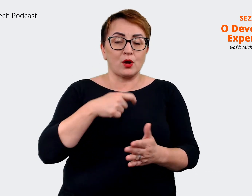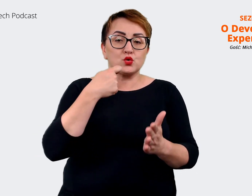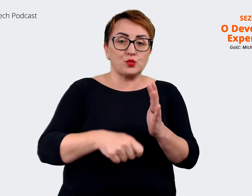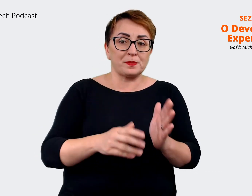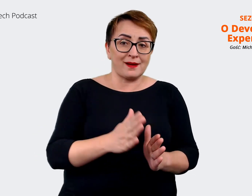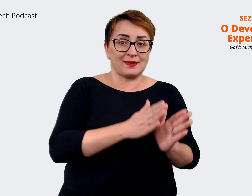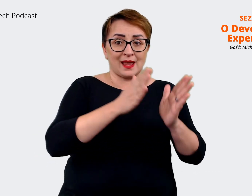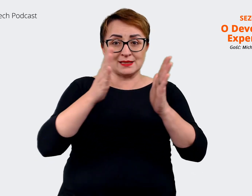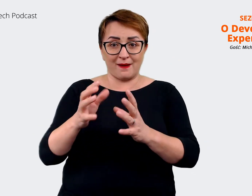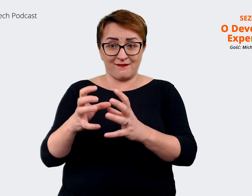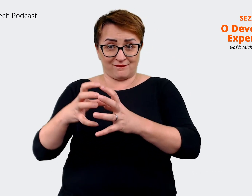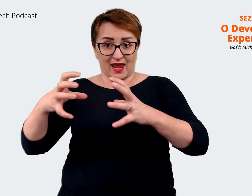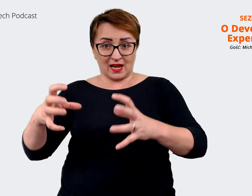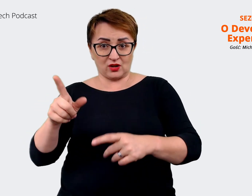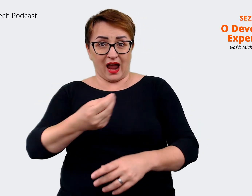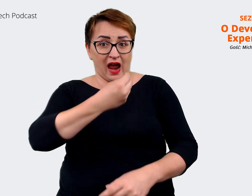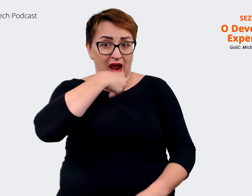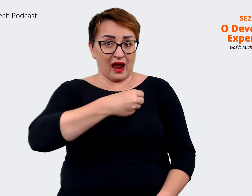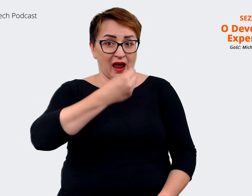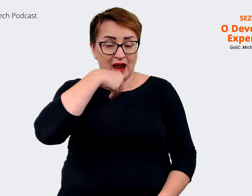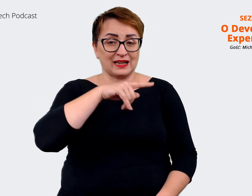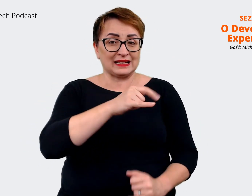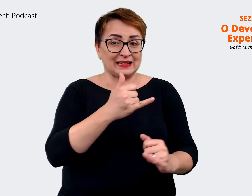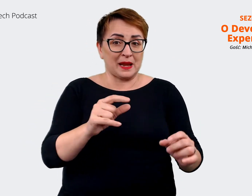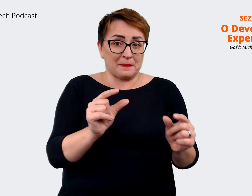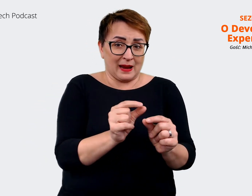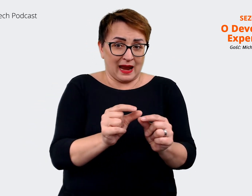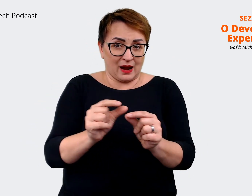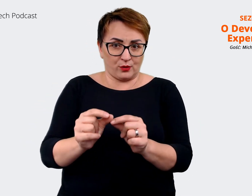że chyba wygrałeś na razie. Przynajmniej za mojej kadencji prowadzenia podcastu